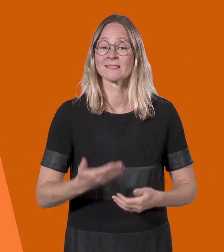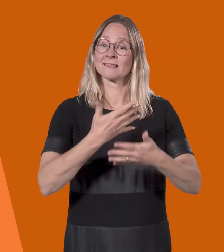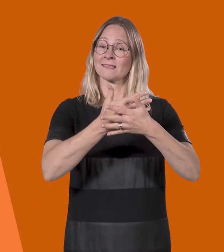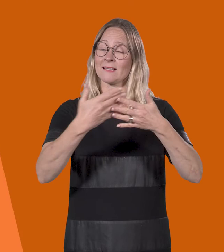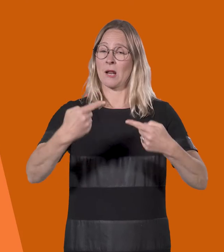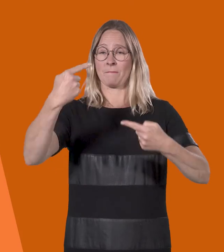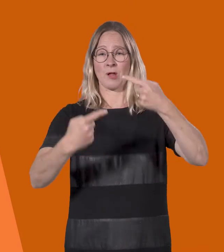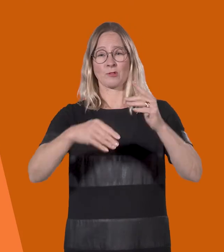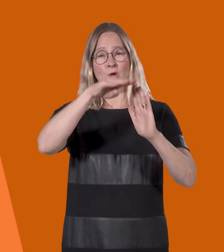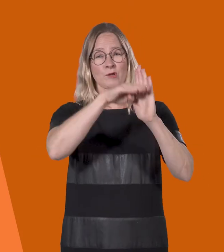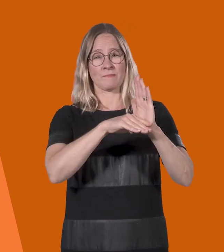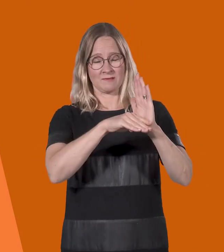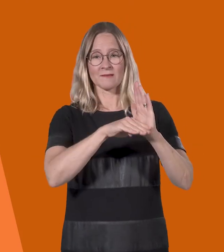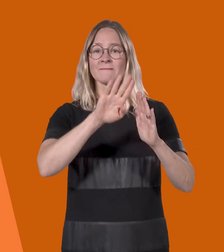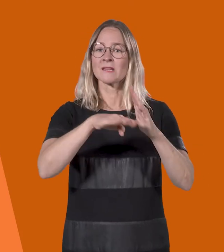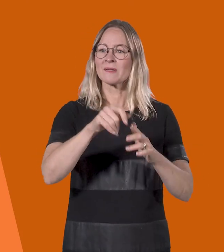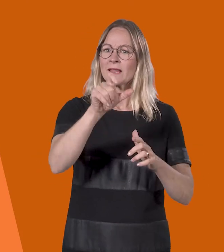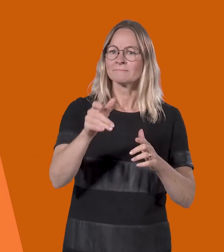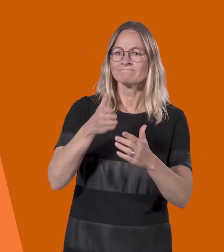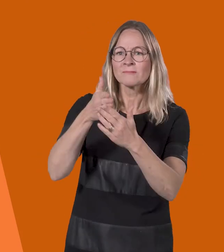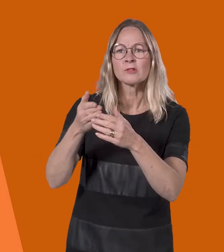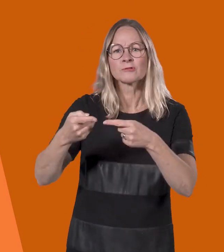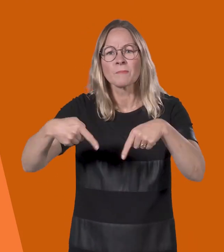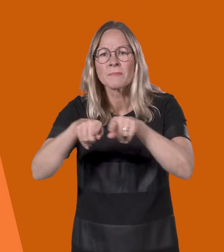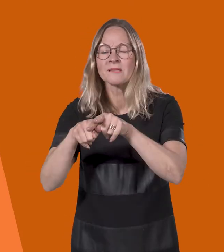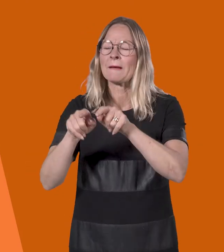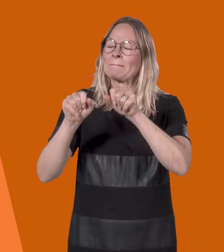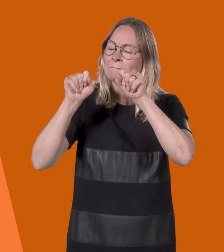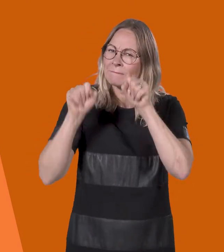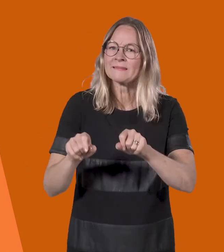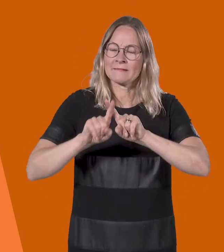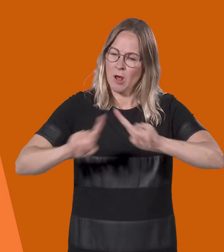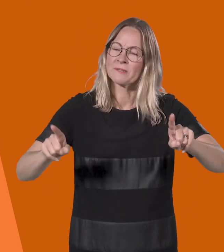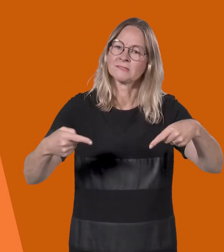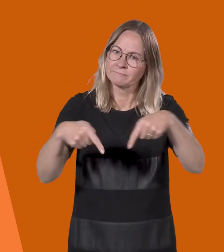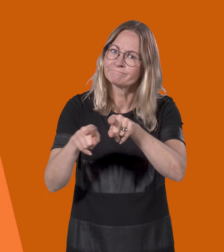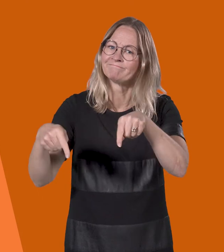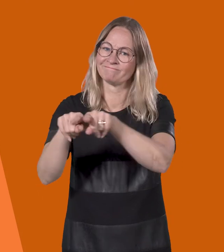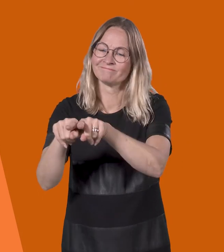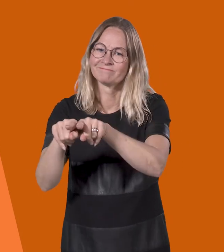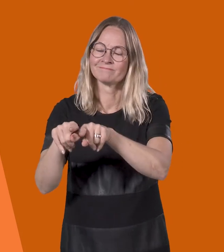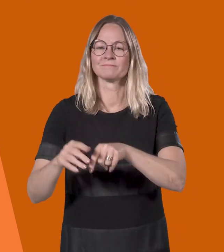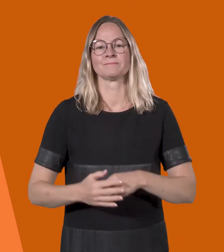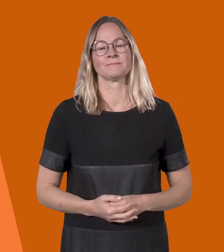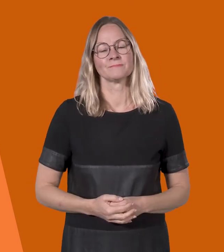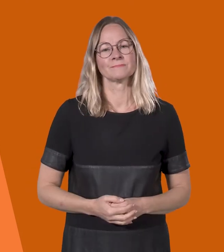Kielipoliittisen ohjelman viittomakielisiin kohdistuvat toimenpiteet - tulee toteuttaa pikaisesti.